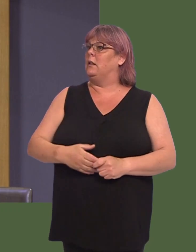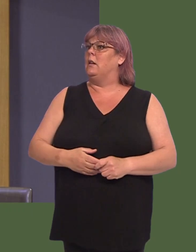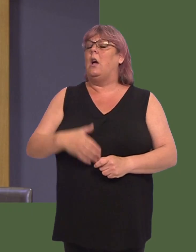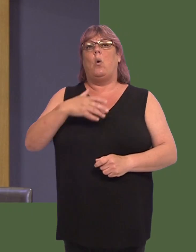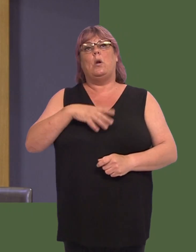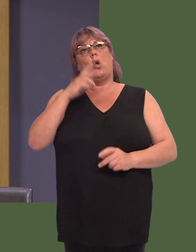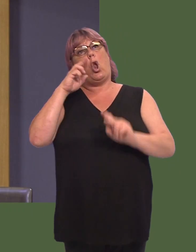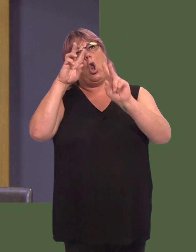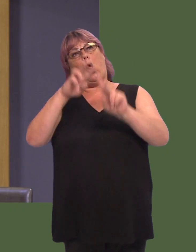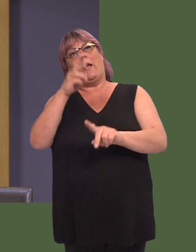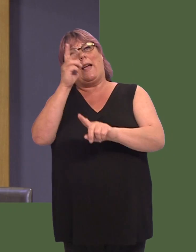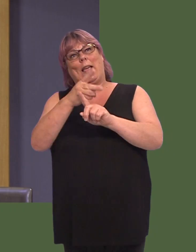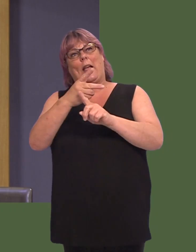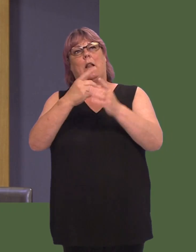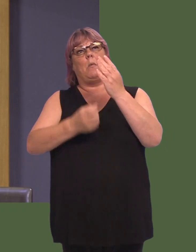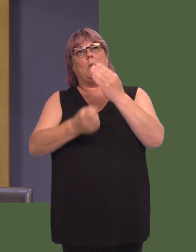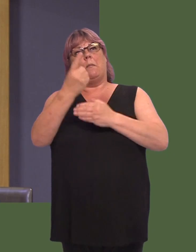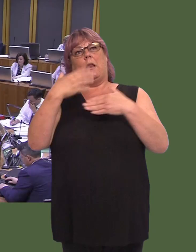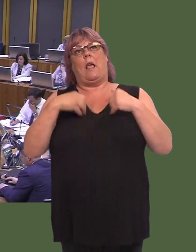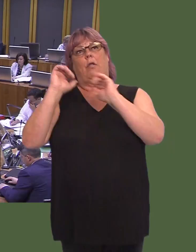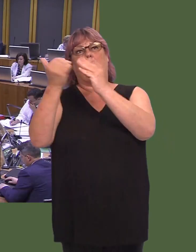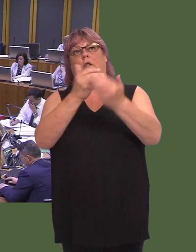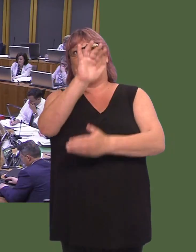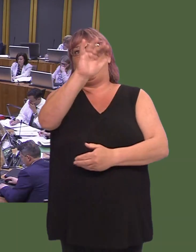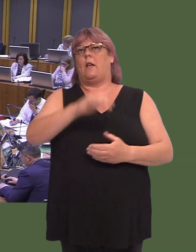Carwyn Jones AM: Nid ydw i'n meddwl y byddai newid strwythur yn gwneud gwahaniaeth.